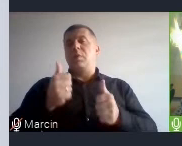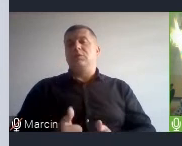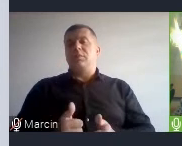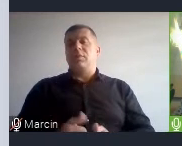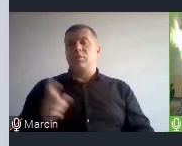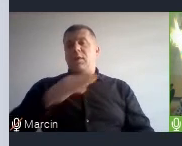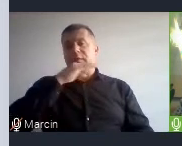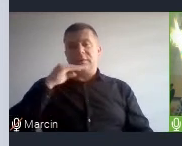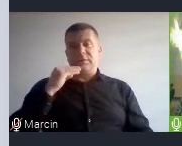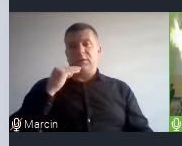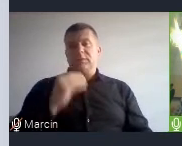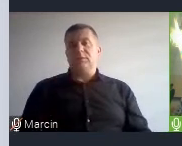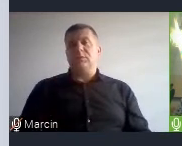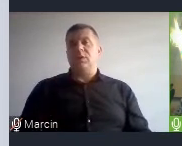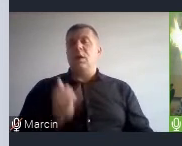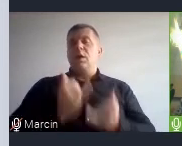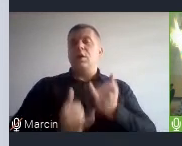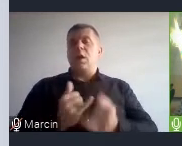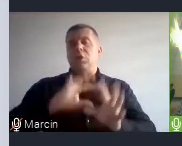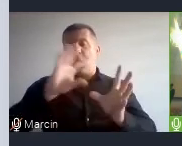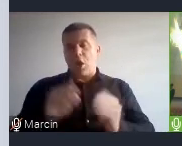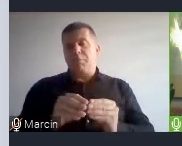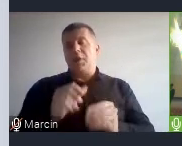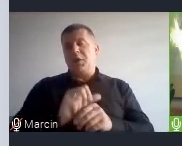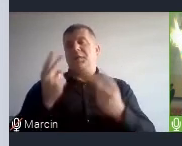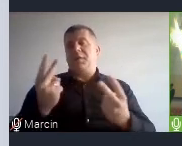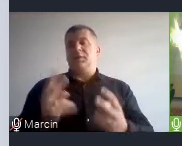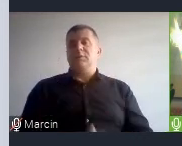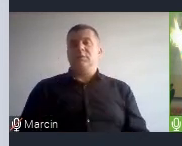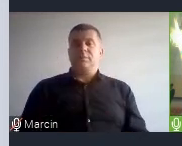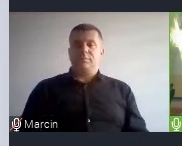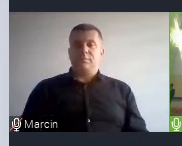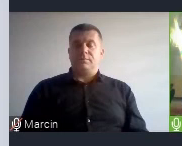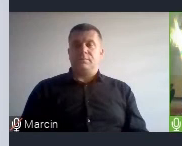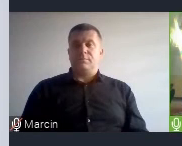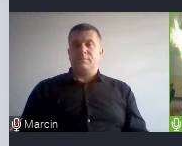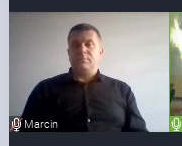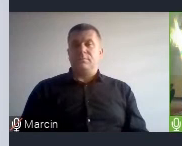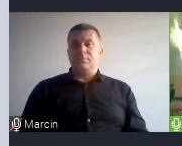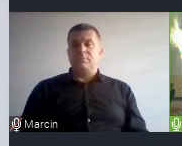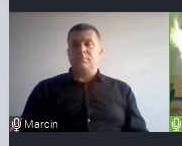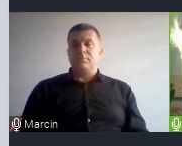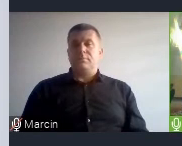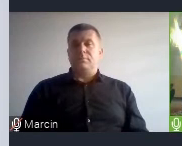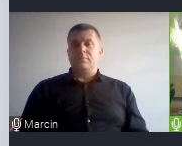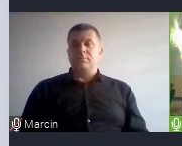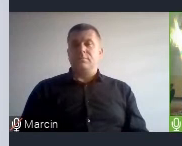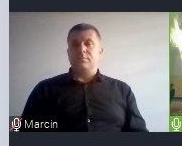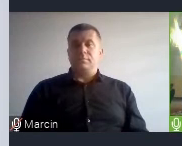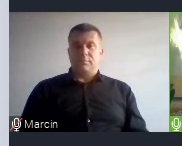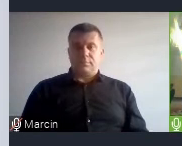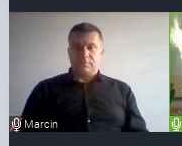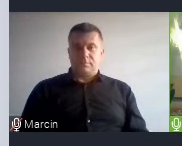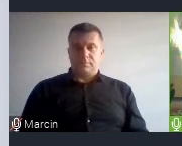jest wystarczającą, jeśli jest kompletna i ważna.